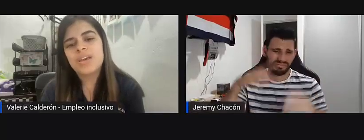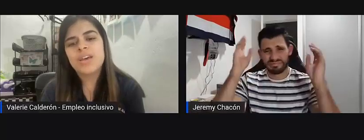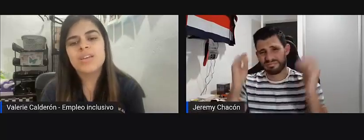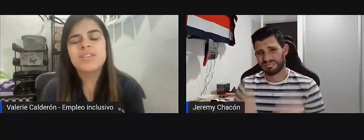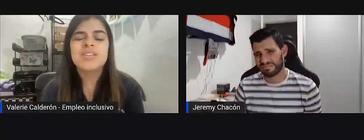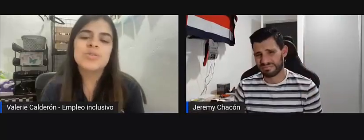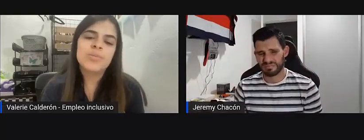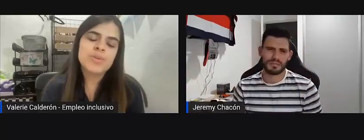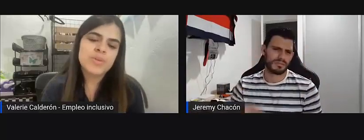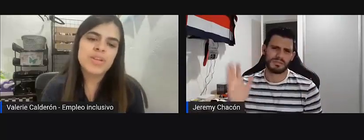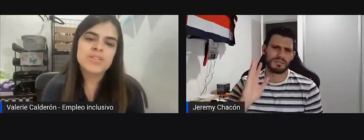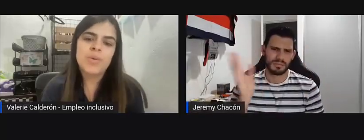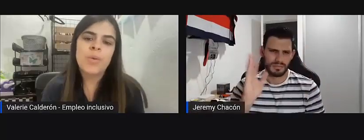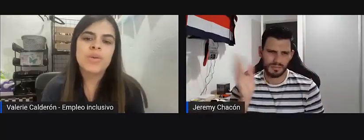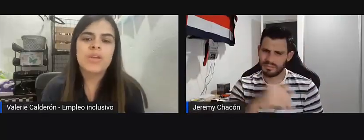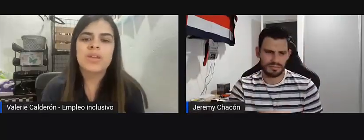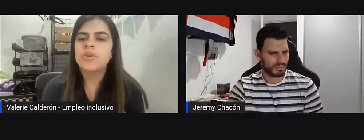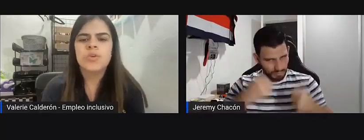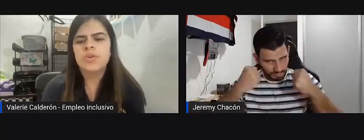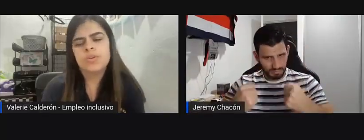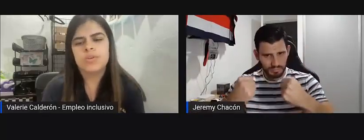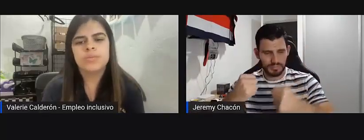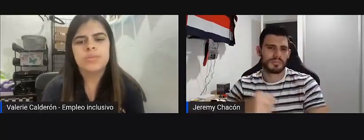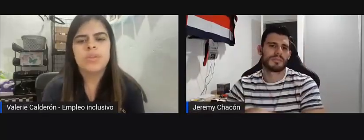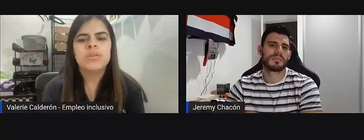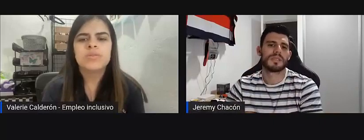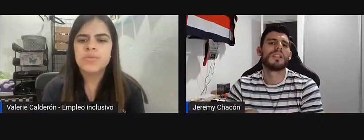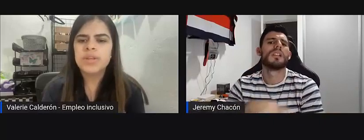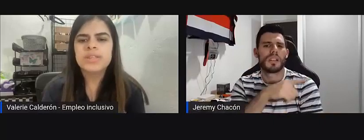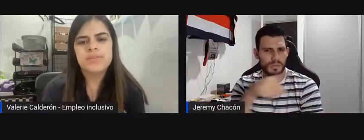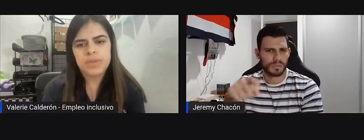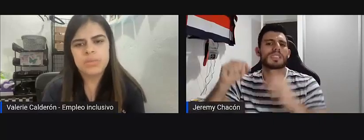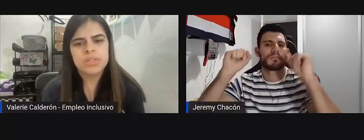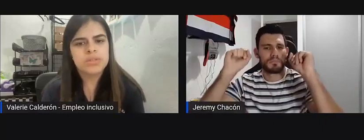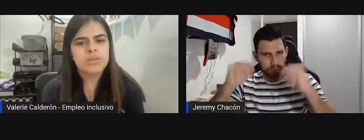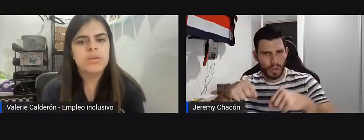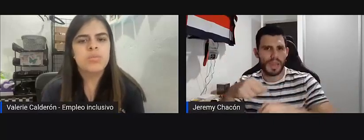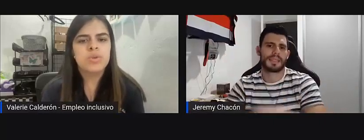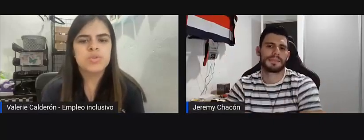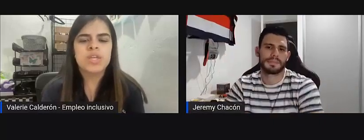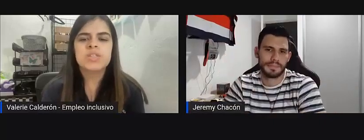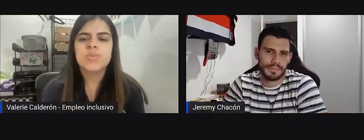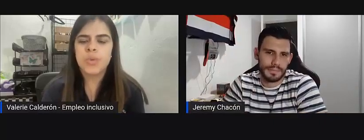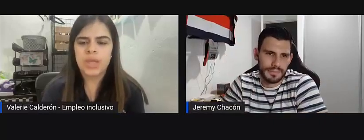Es que soy persona sorda no no no no no no no fuertes y firmes porque ustedes pueden